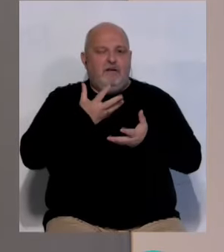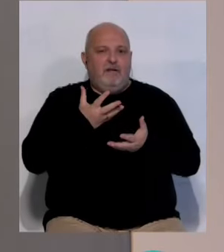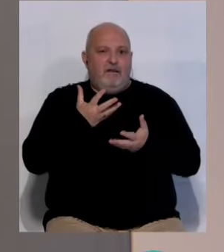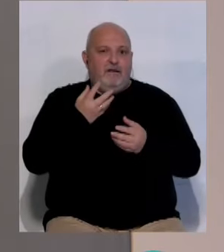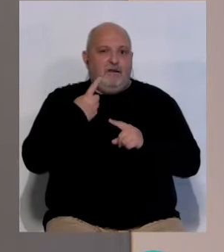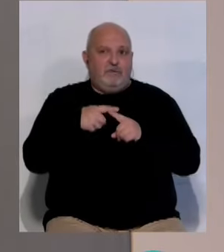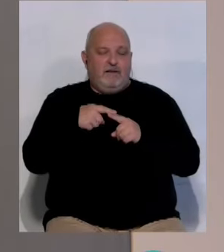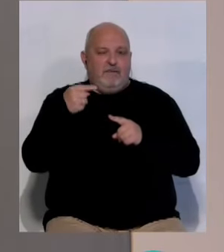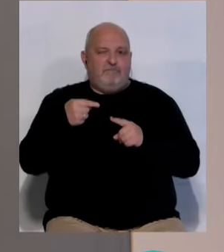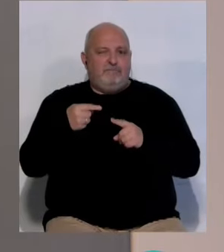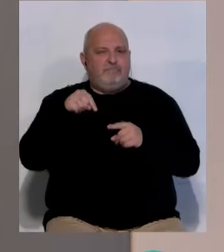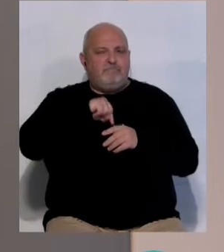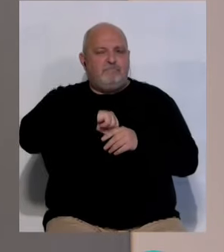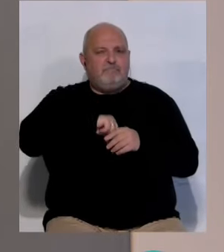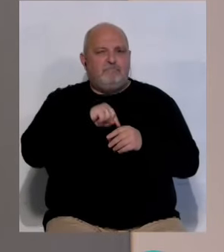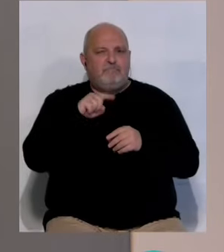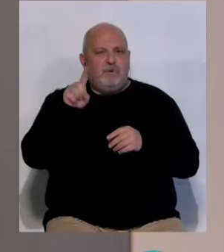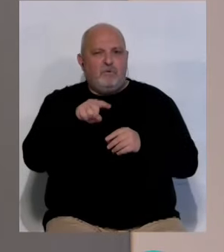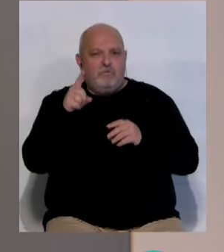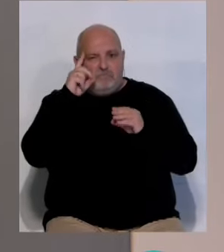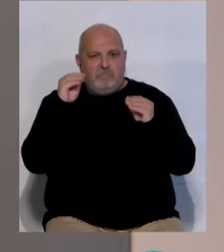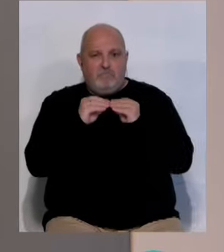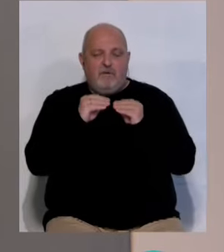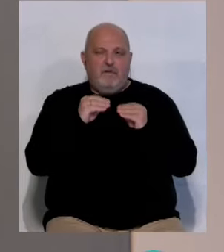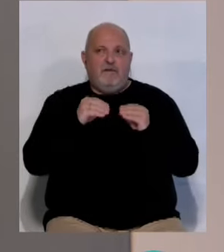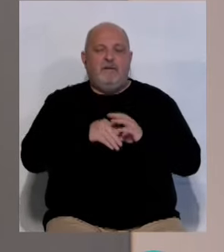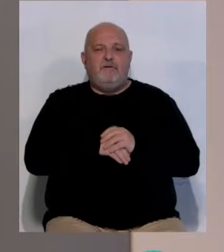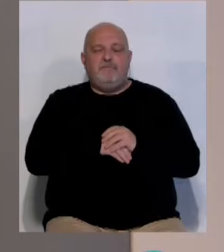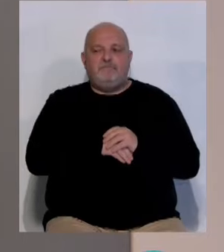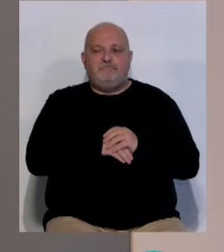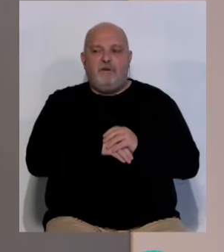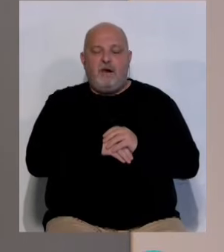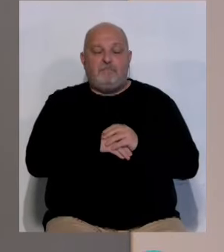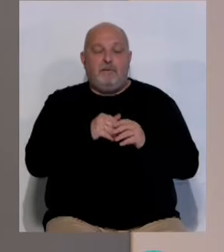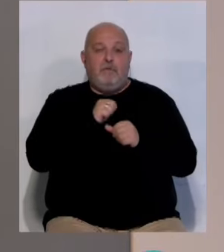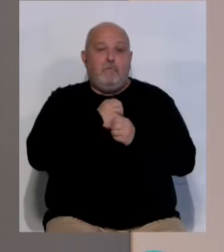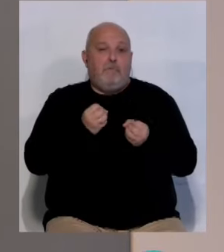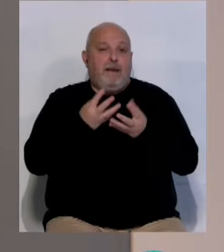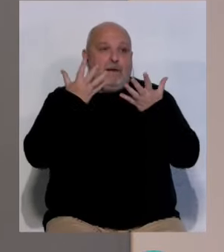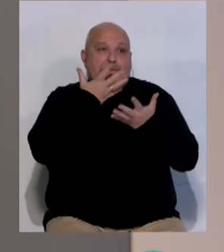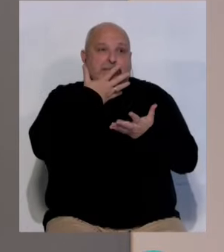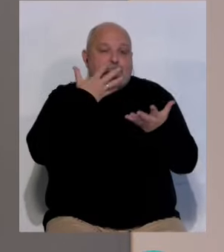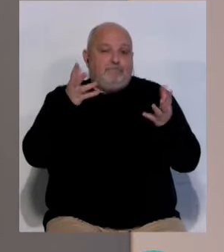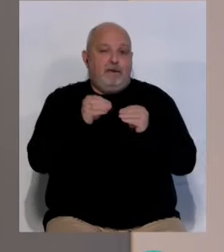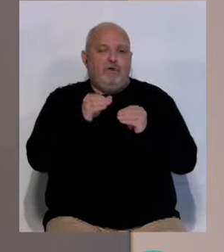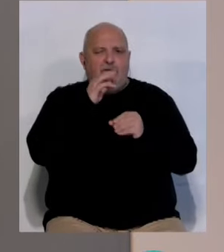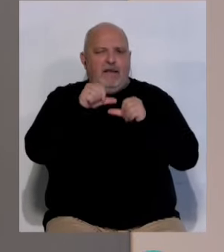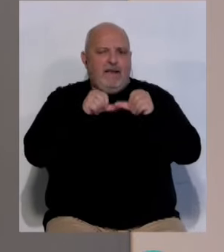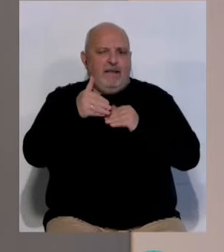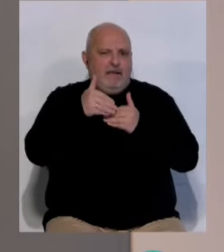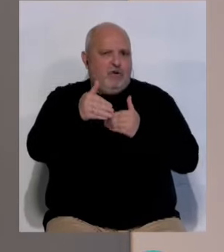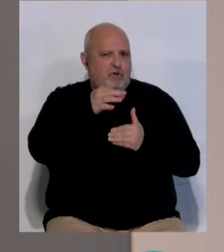te aferras a Rey me aferro a Al Milagro Pero bueno queda liga queda liga lo primero que tenemos que